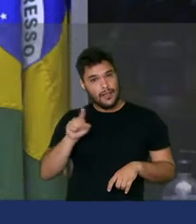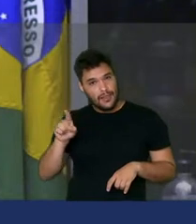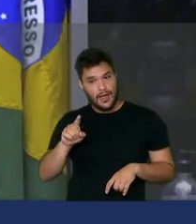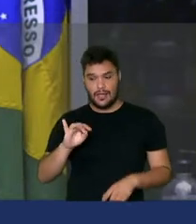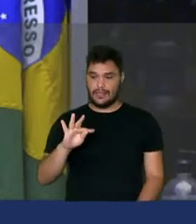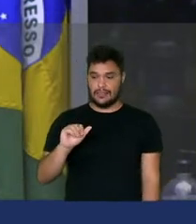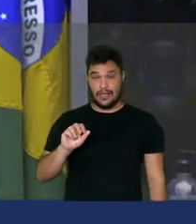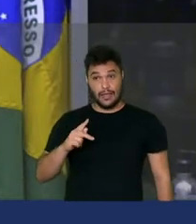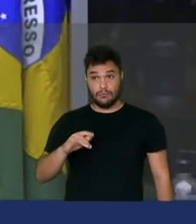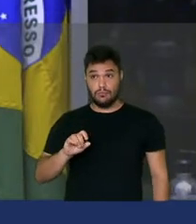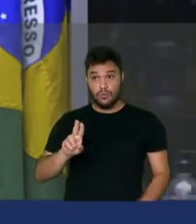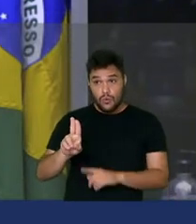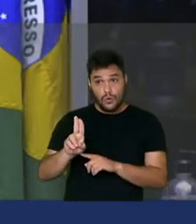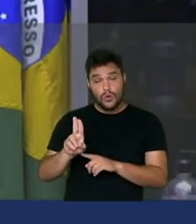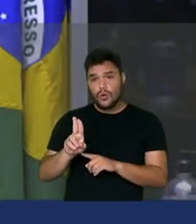PRÁTICAS DIRETORES E SUPER